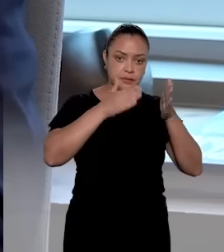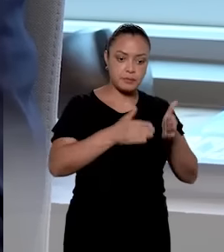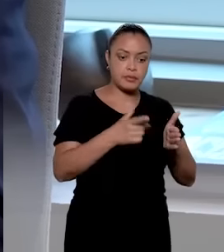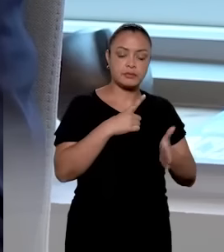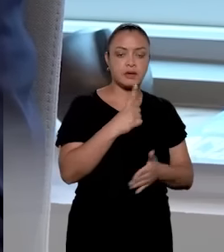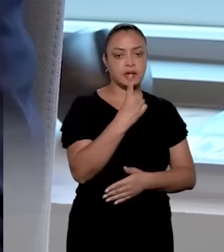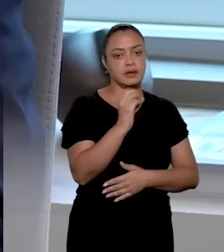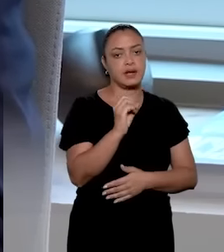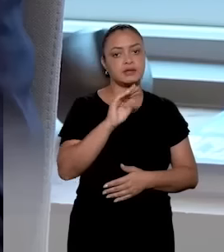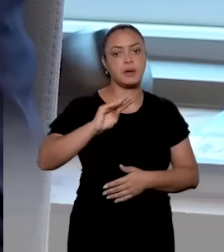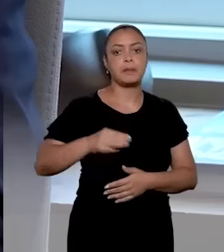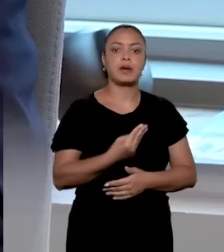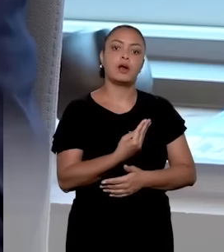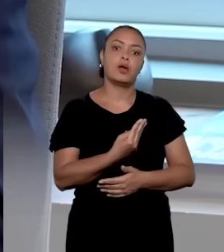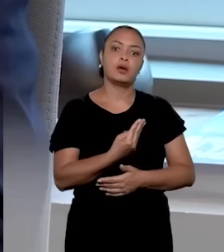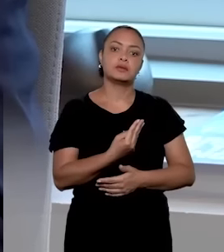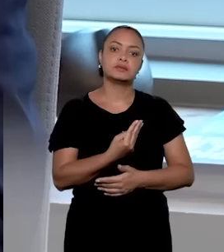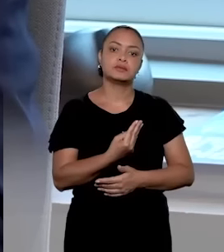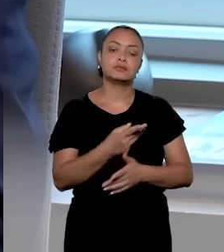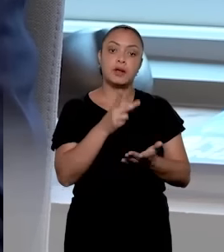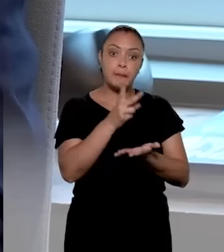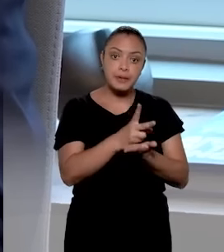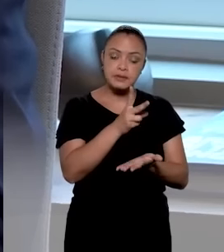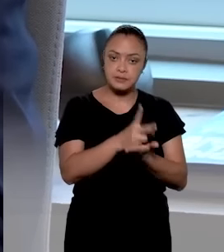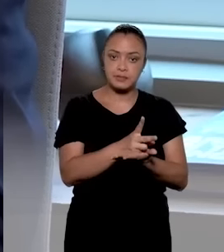10 milhões de hectares, floresta plantada na mesma área da cana-de-açúcar. Então,